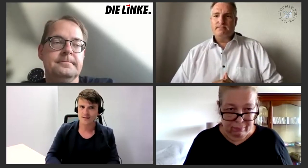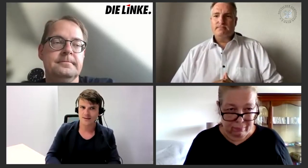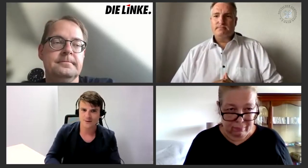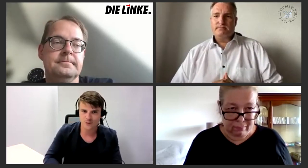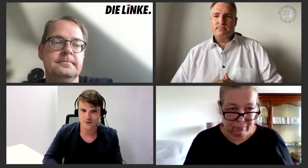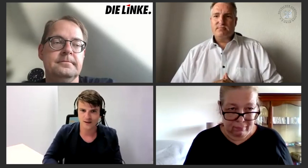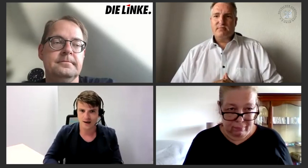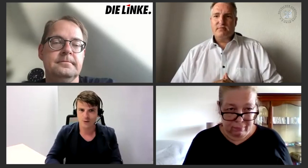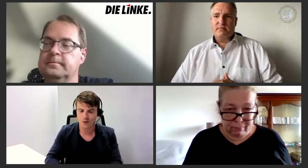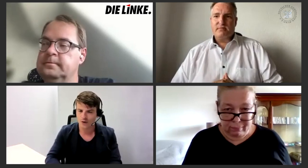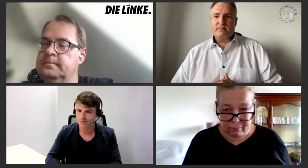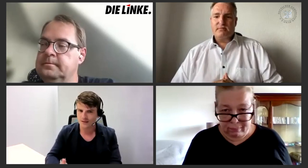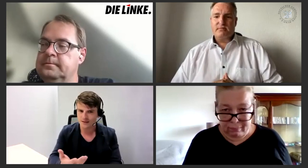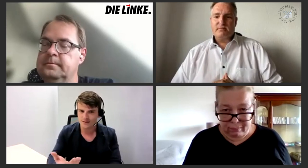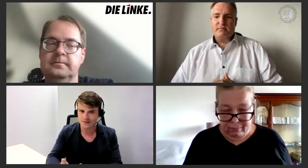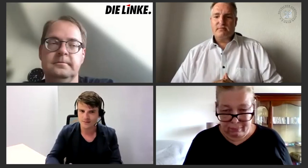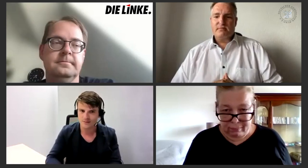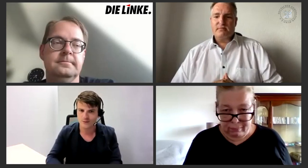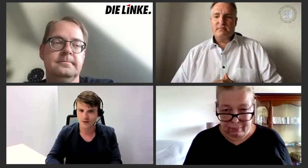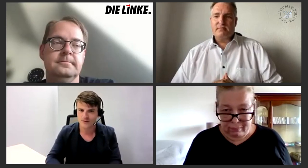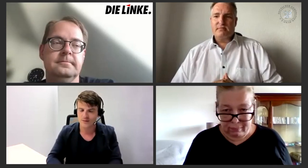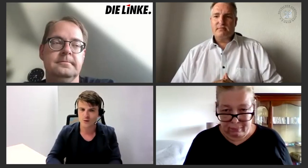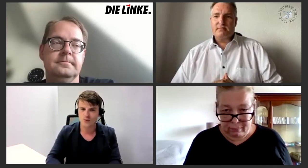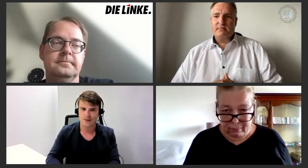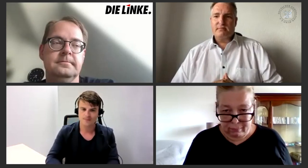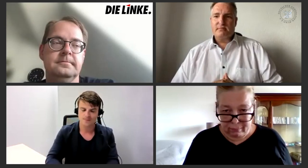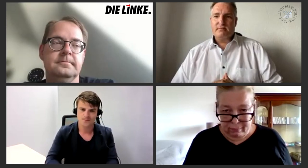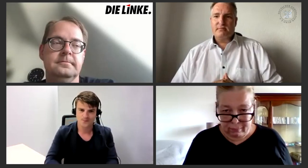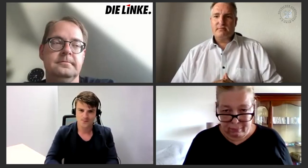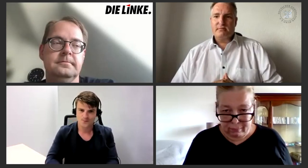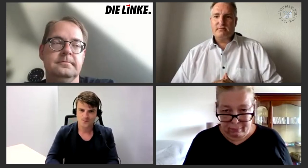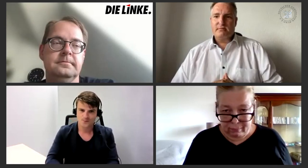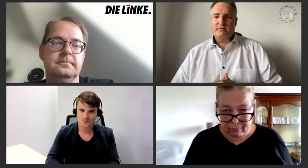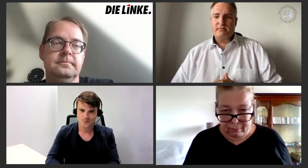nicht warum da jetzt neue Gesetzesentwürfe da hoch kommen, die nicht wirklich was damit zu tun haben.